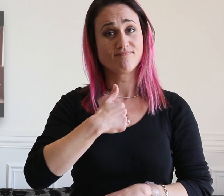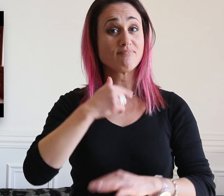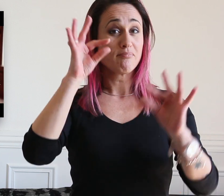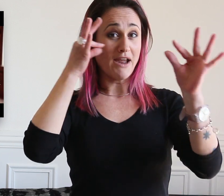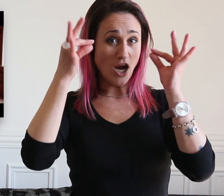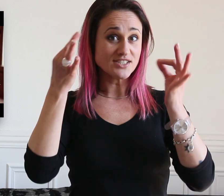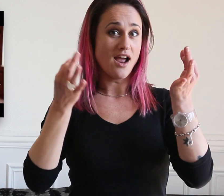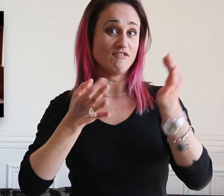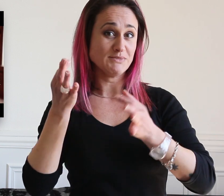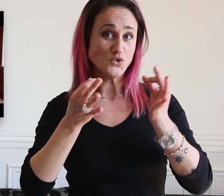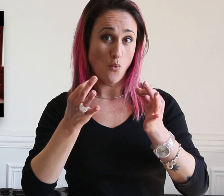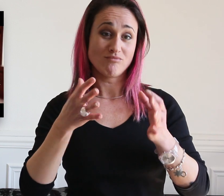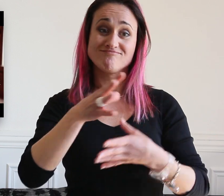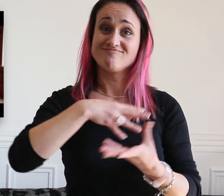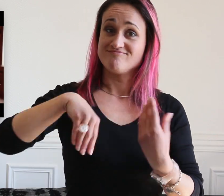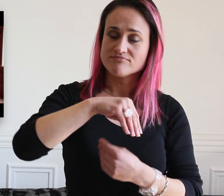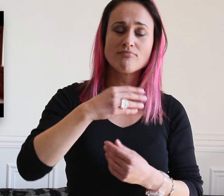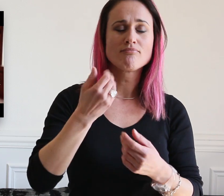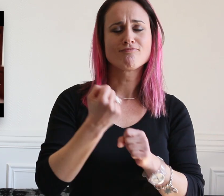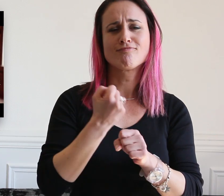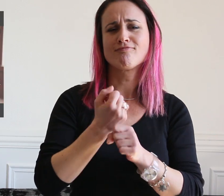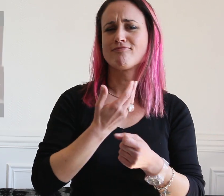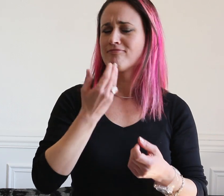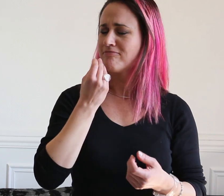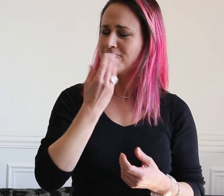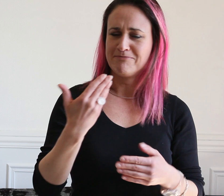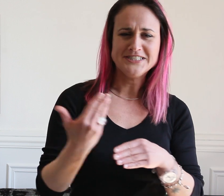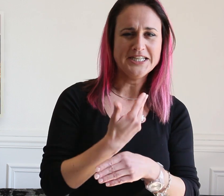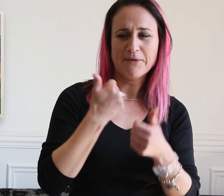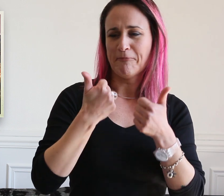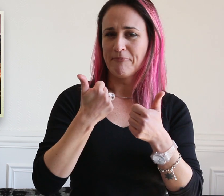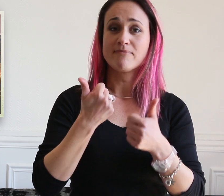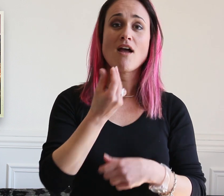Et moi, maquilleuse en effets spéciaux. On a passé de bons moment ensemble !